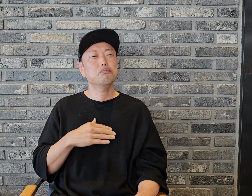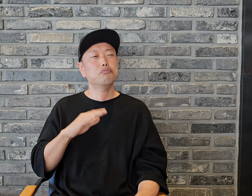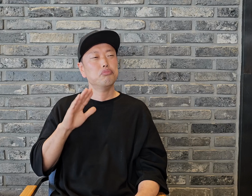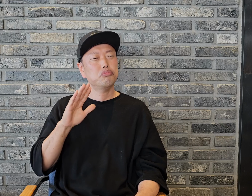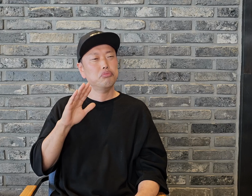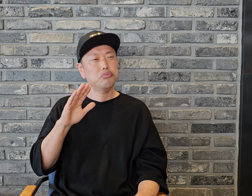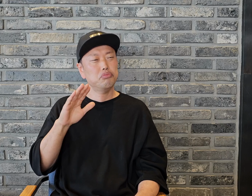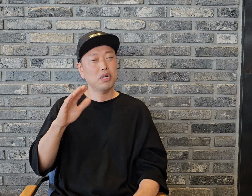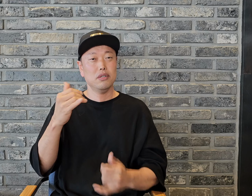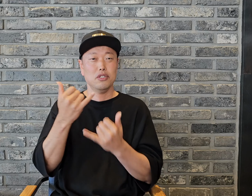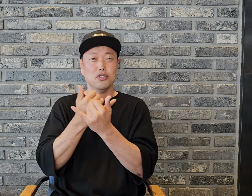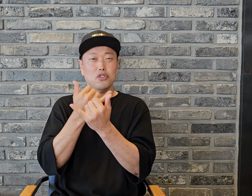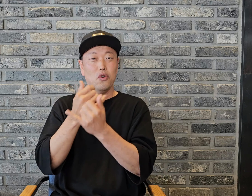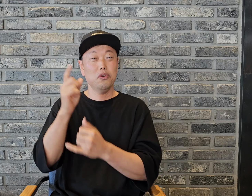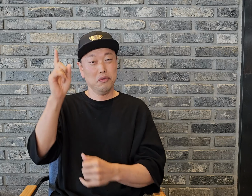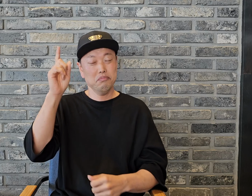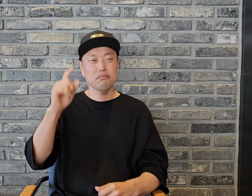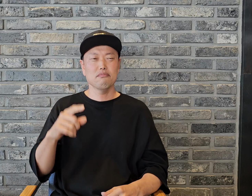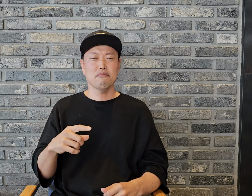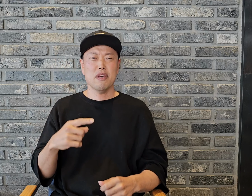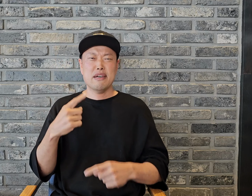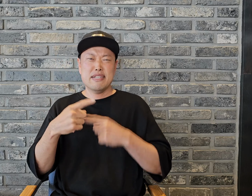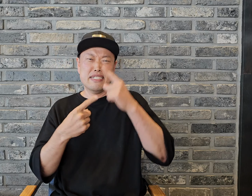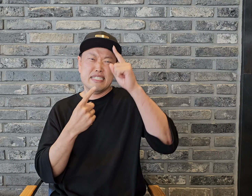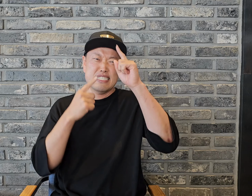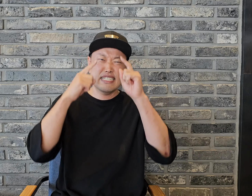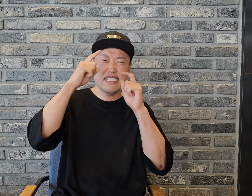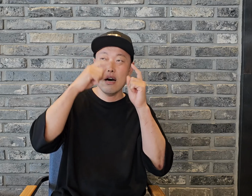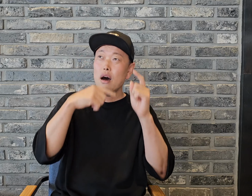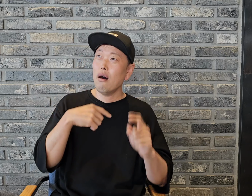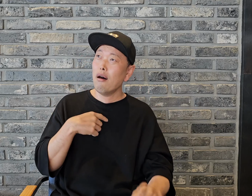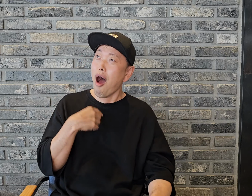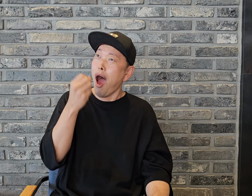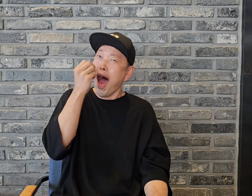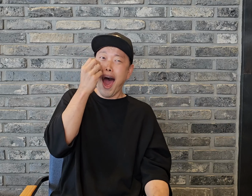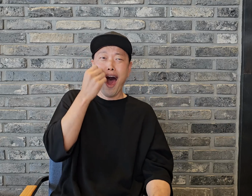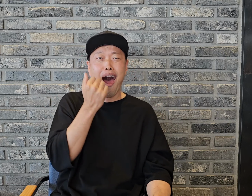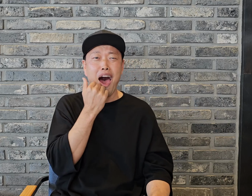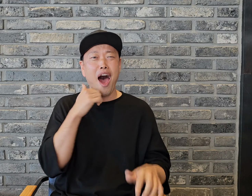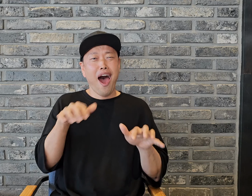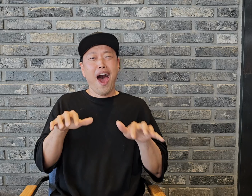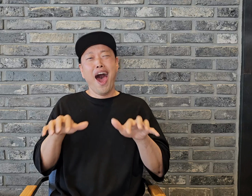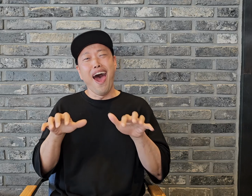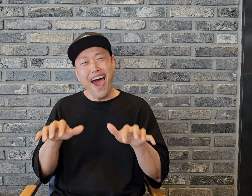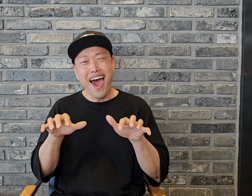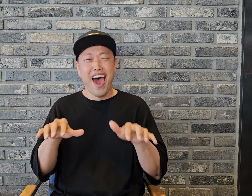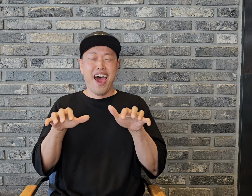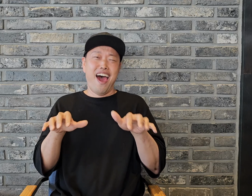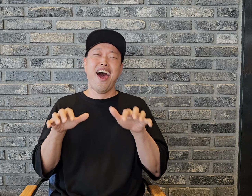그 친척분이 말씀하시는 걸 보니 표정이 생동감 넘치고 너무 웃기더라고요